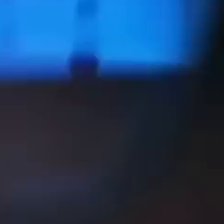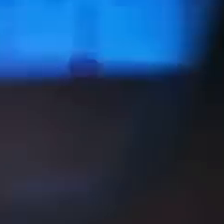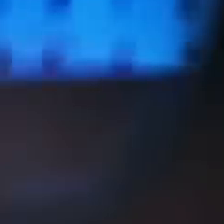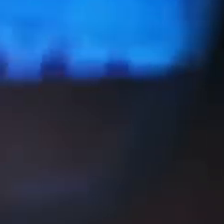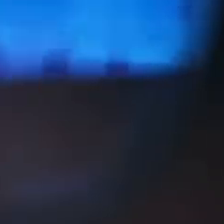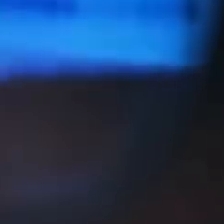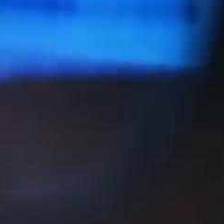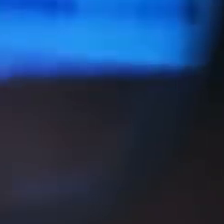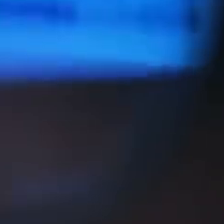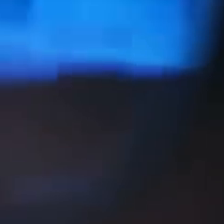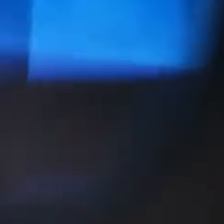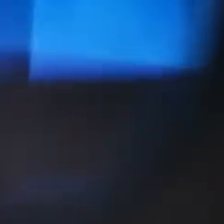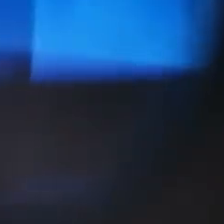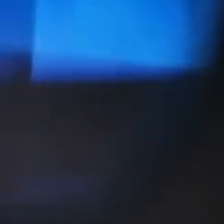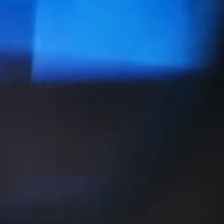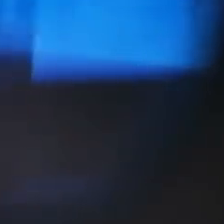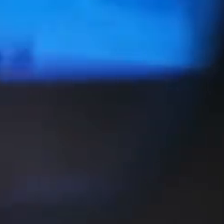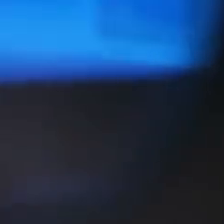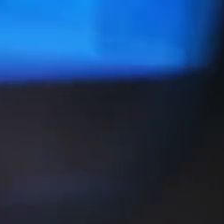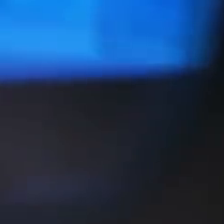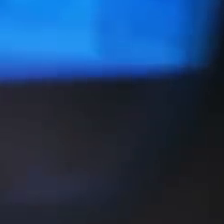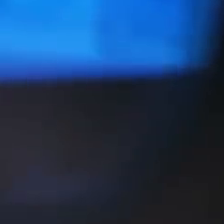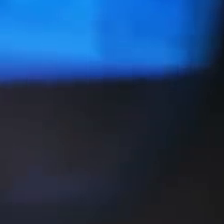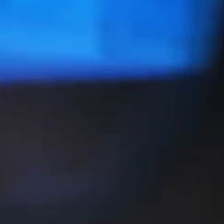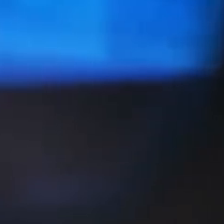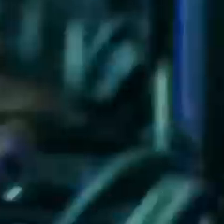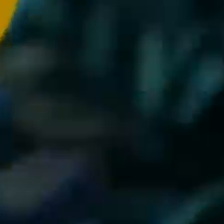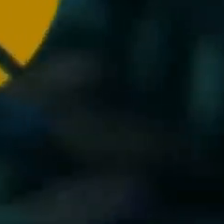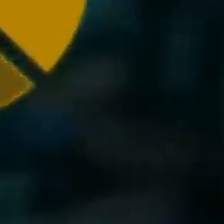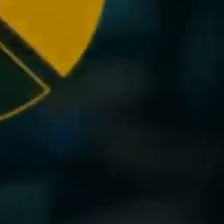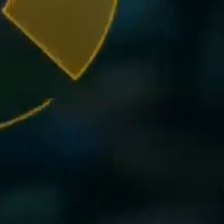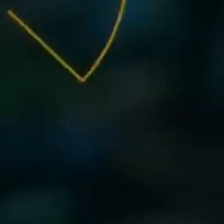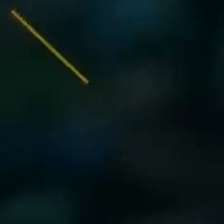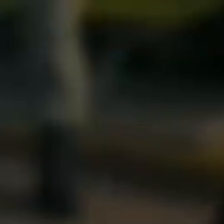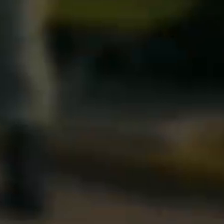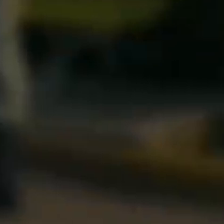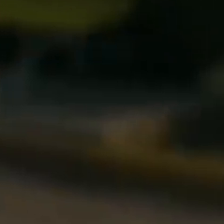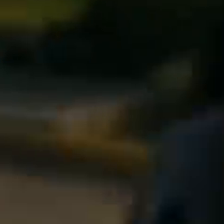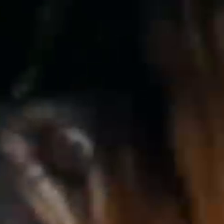investigación nos permite ir un paso adelante desmantelando las redes del crimen antes de